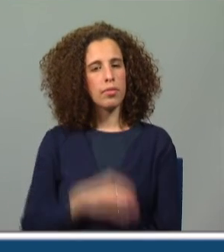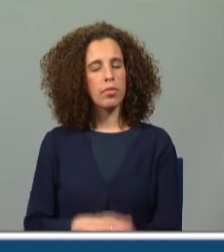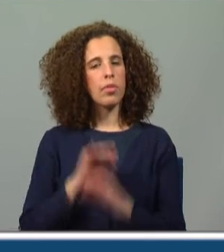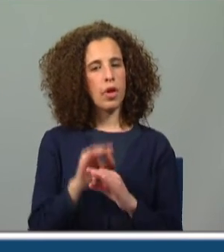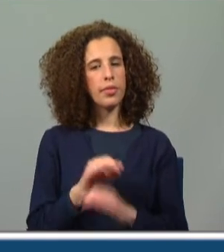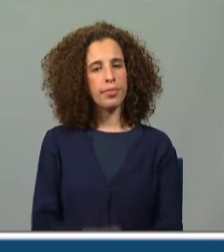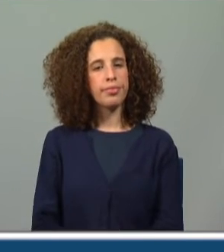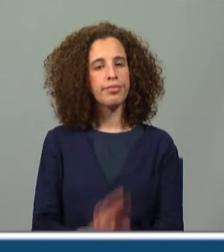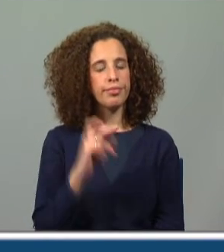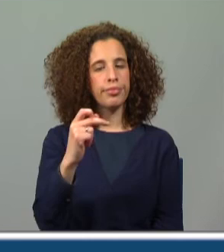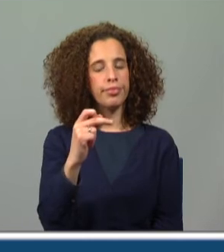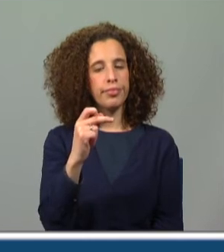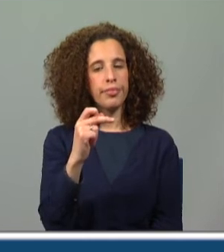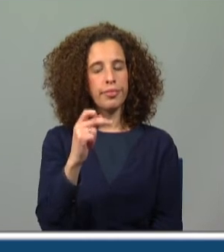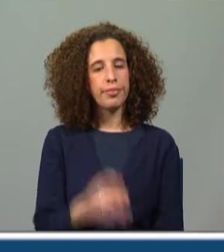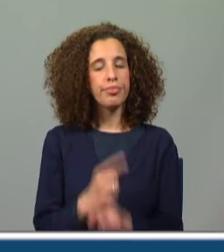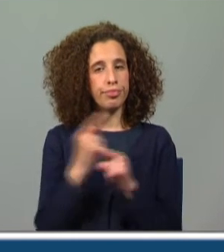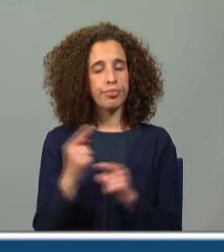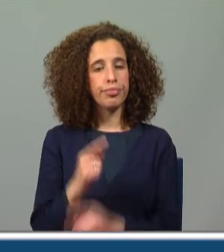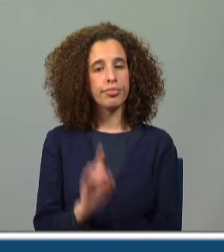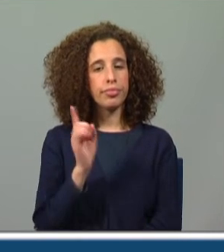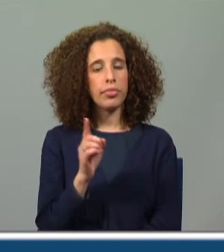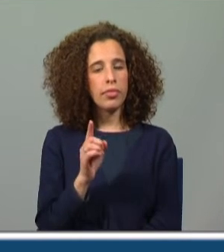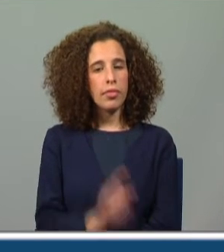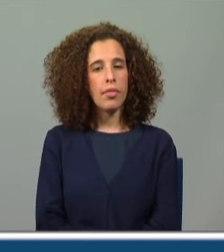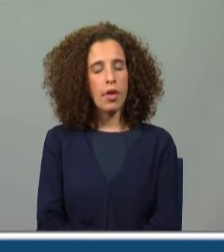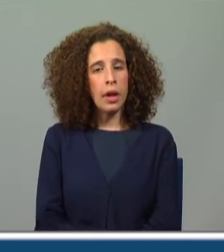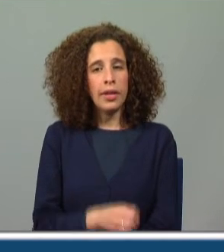evidente que é a alínea a porque ela estava extraordinariamente emocionada 顯然是 a 項，因為它異常興奮